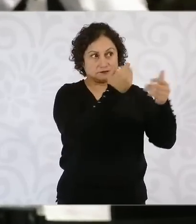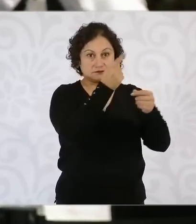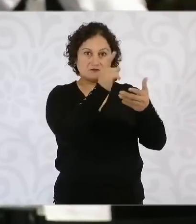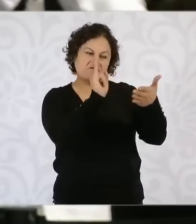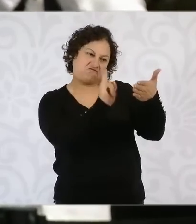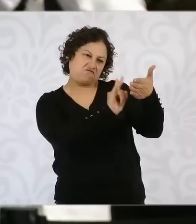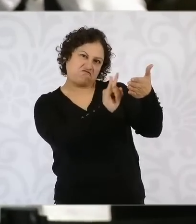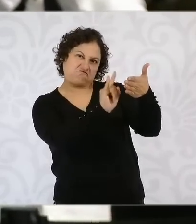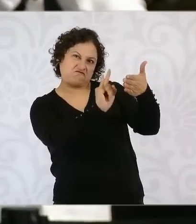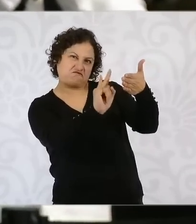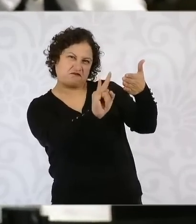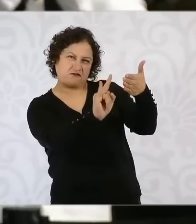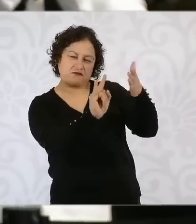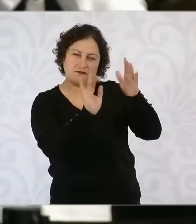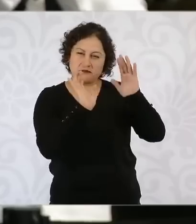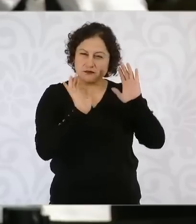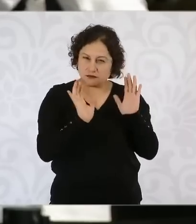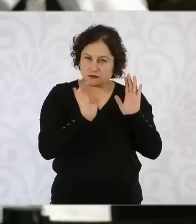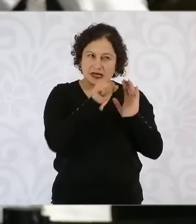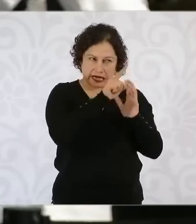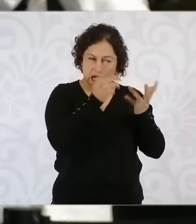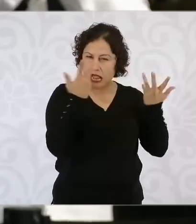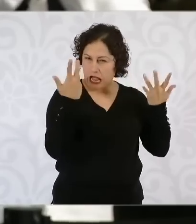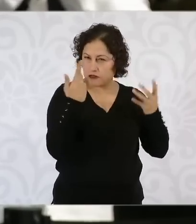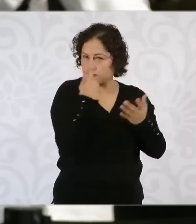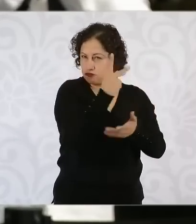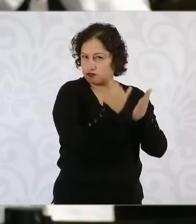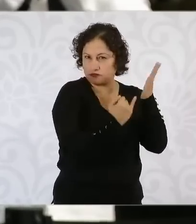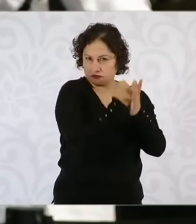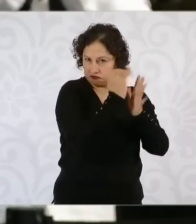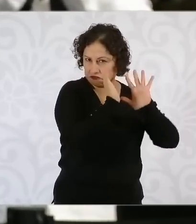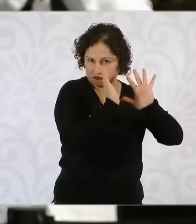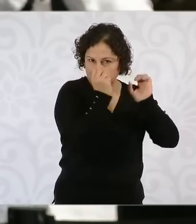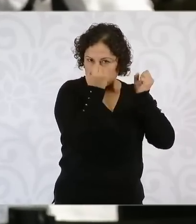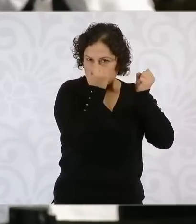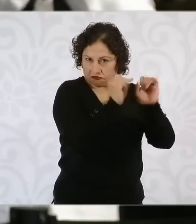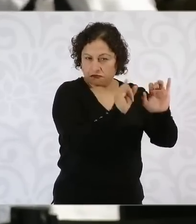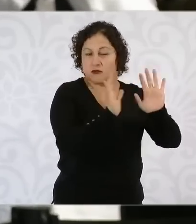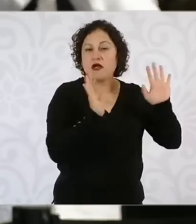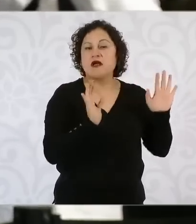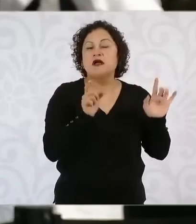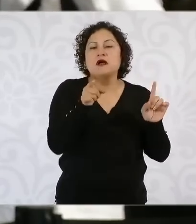también fortalecer paralelamente y no eh sin entorpecer obvio este tipo de negociaciones que